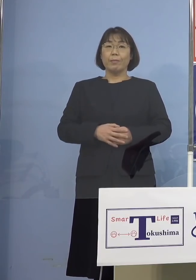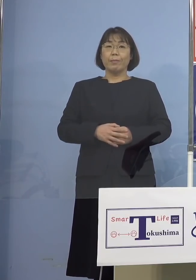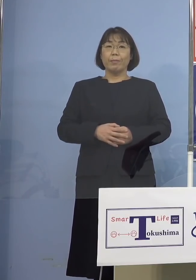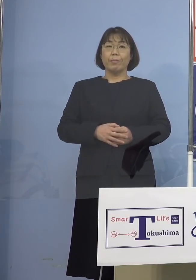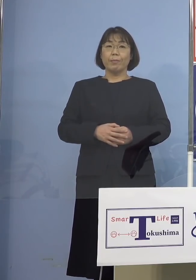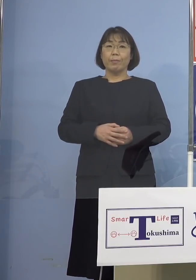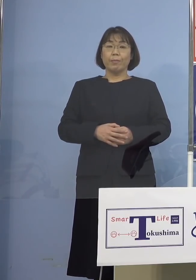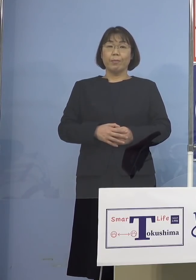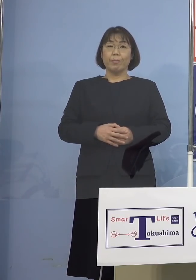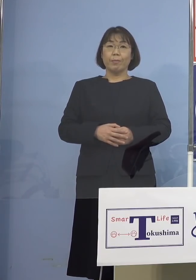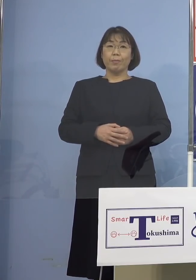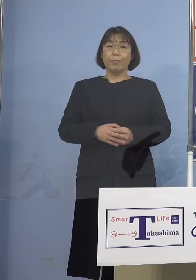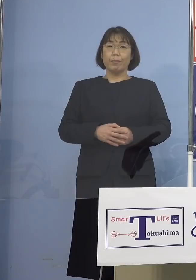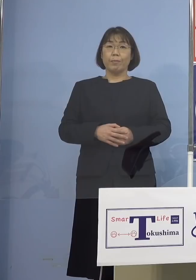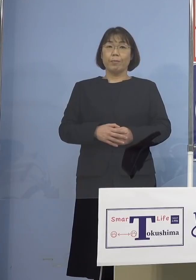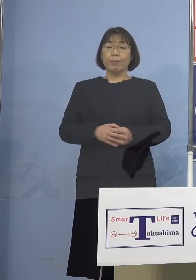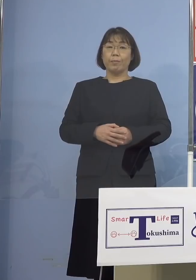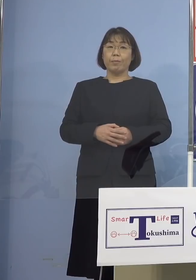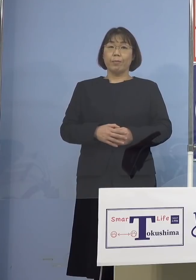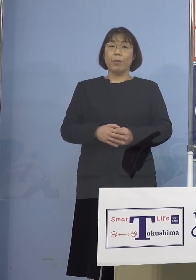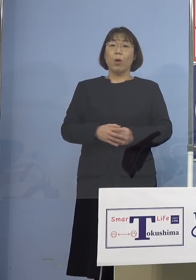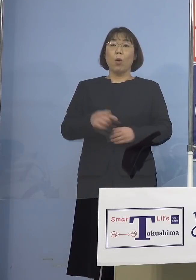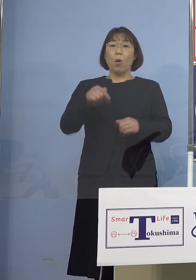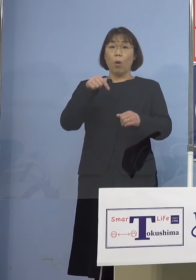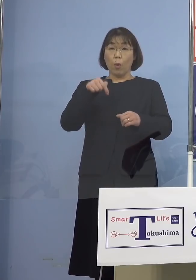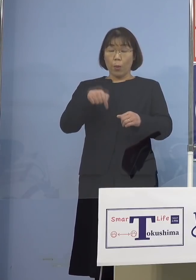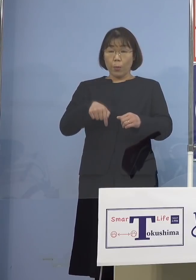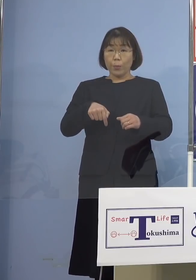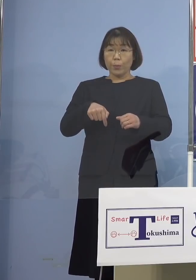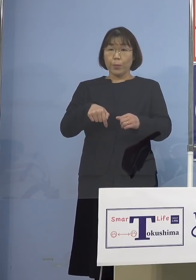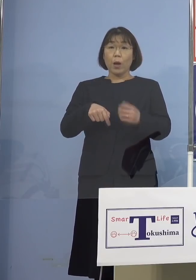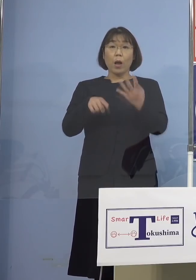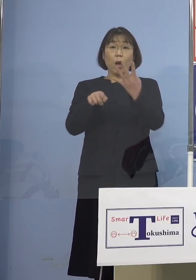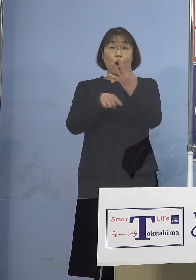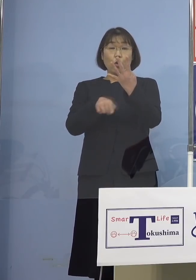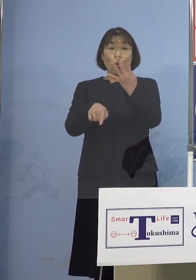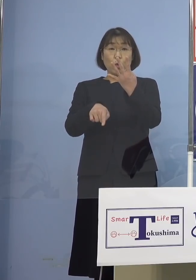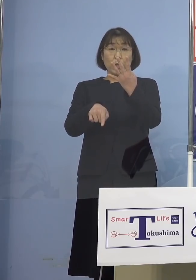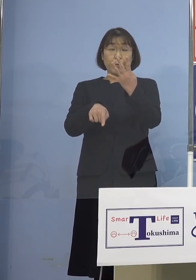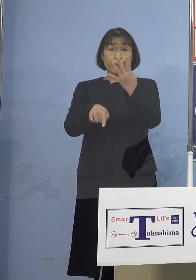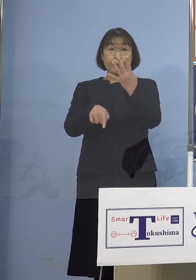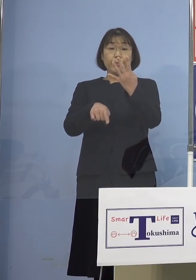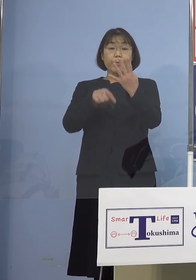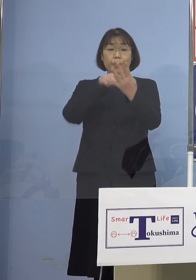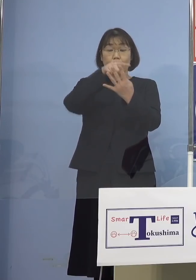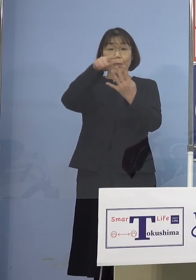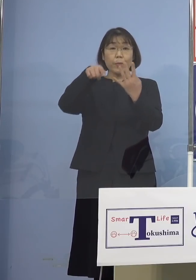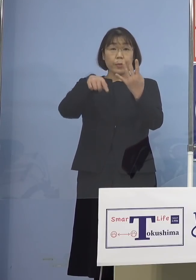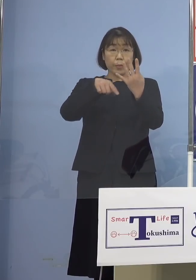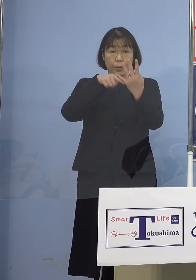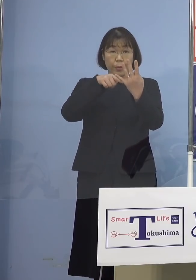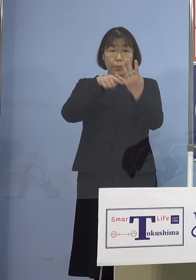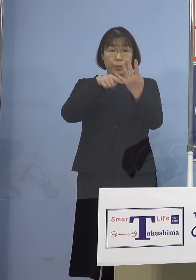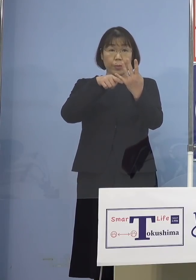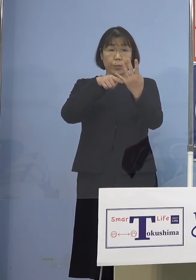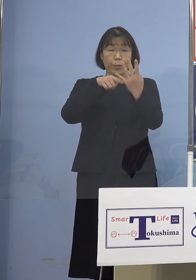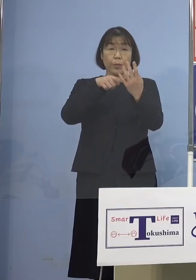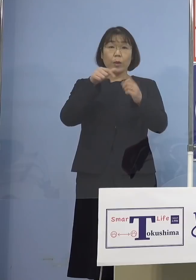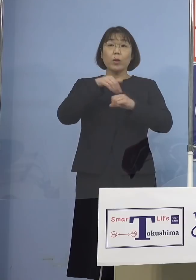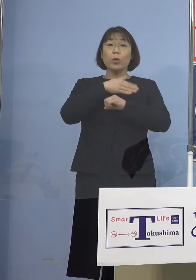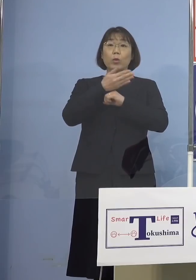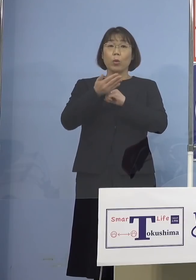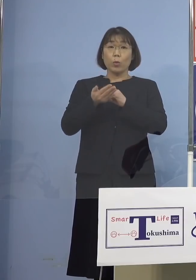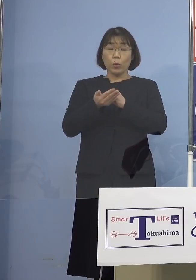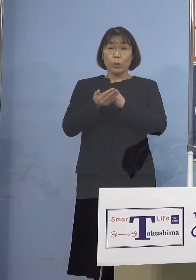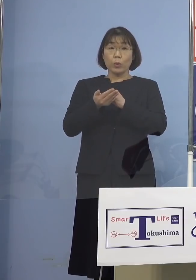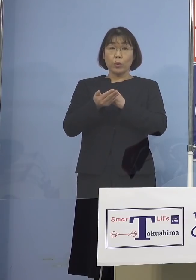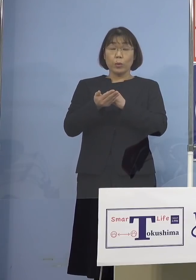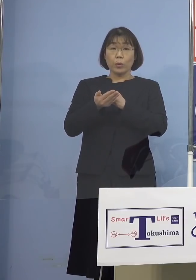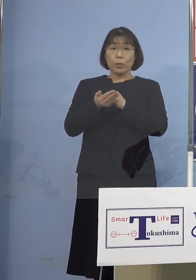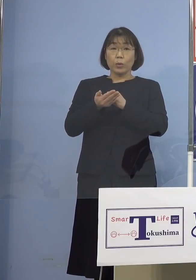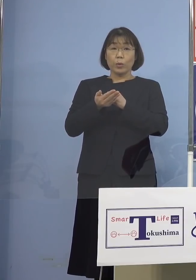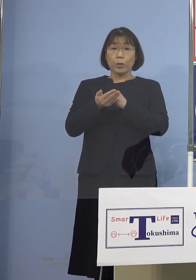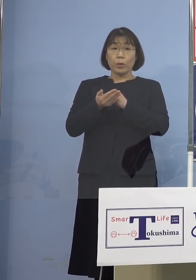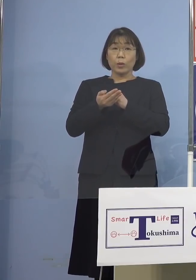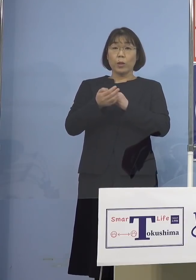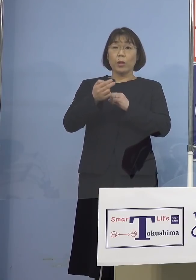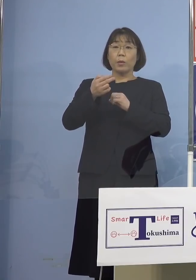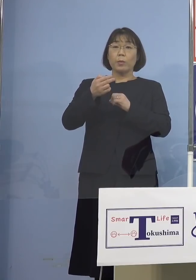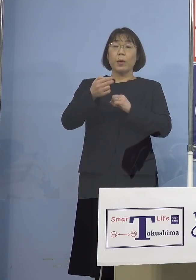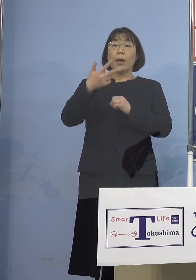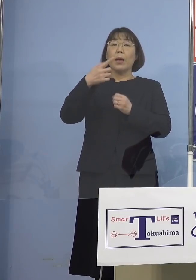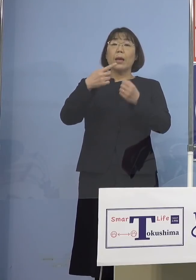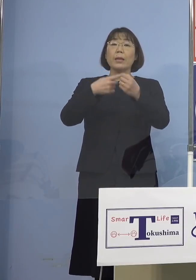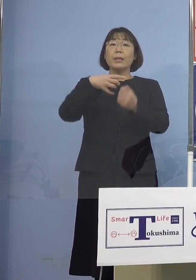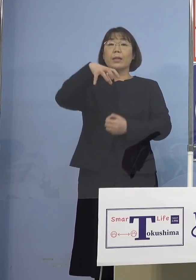この皆さん方、この中でまず4名の方 この皆さん方が徳島市役所の方